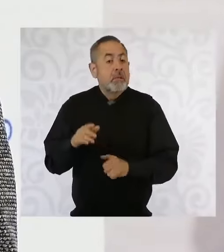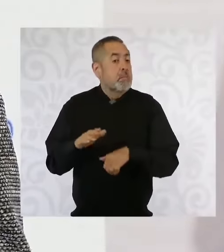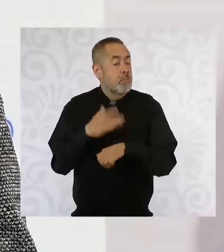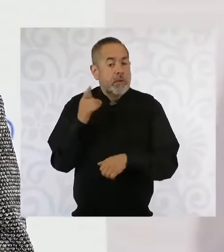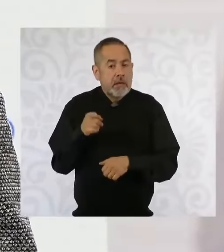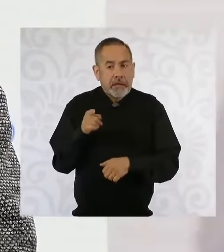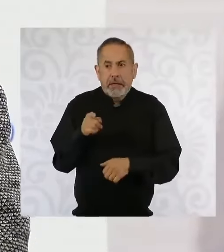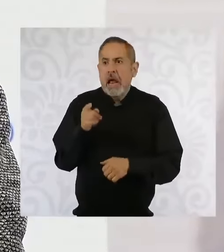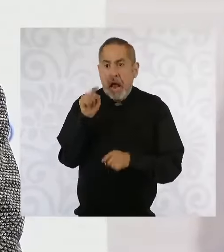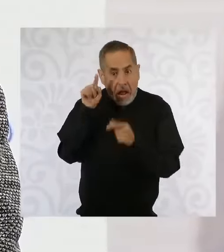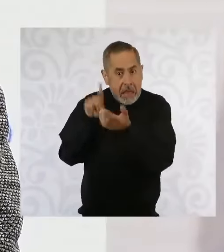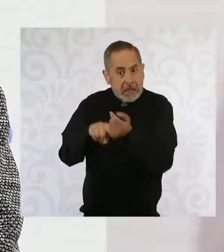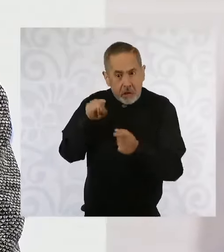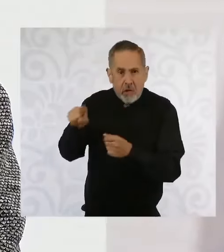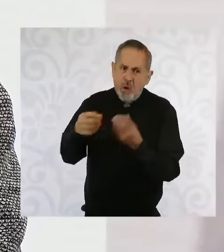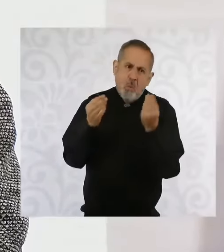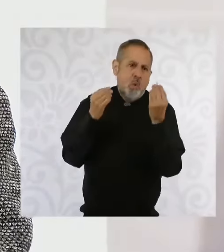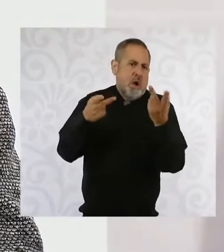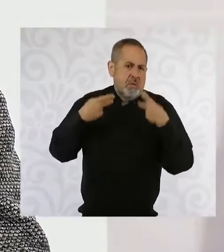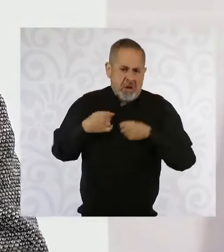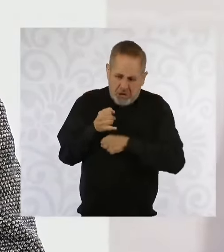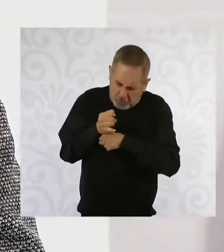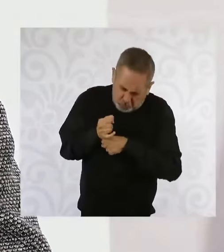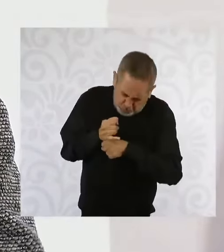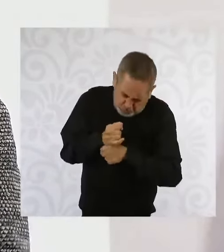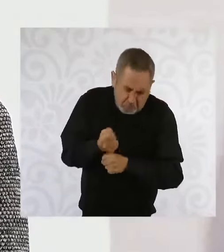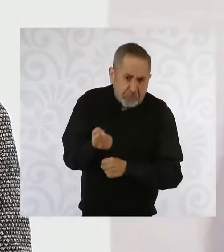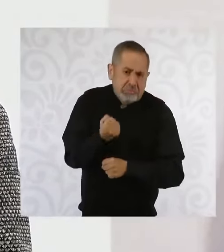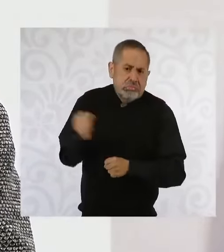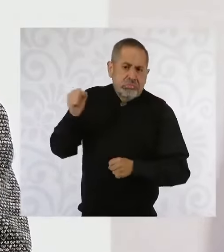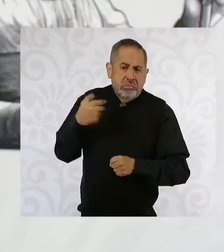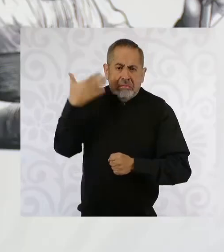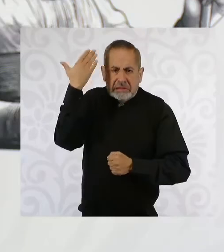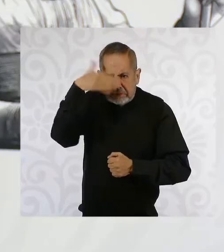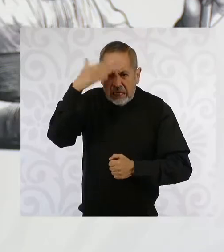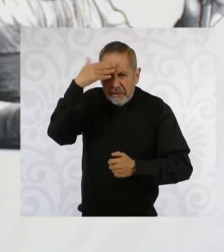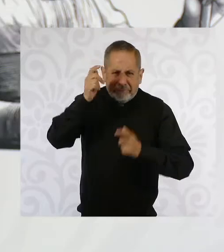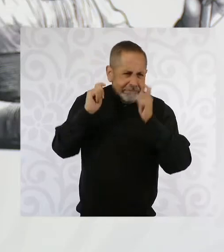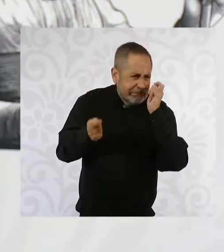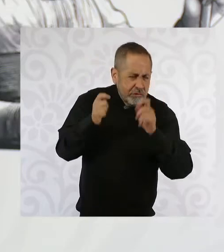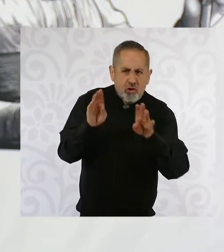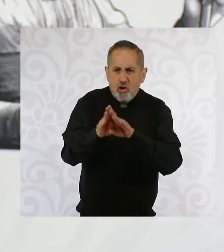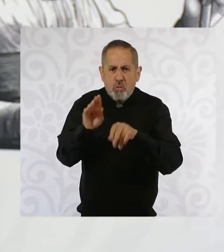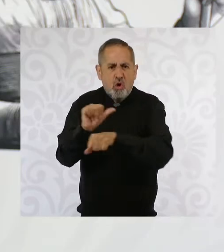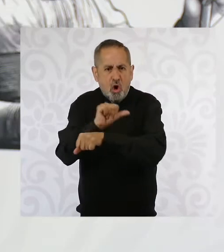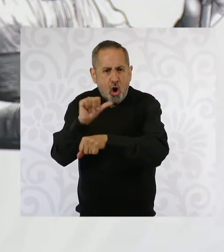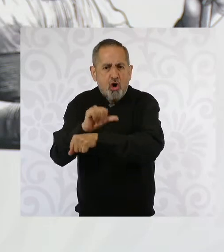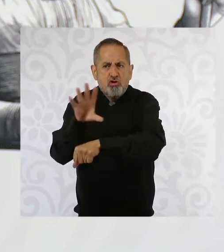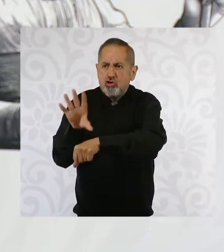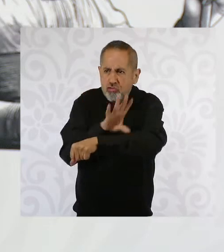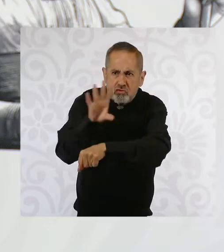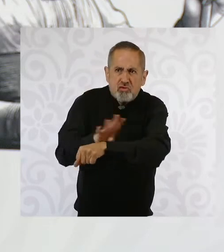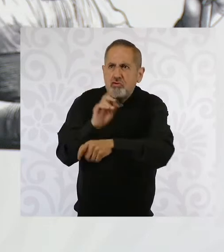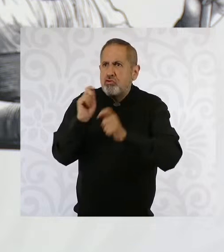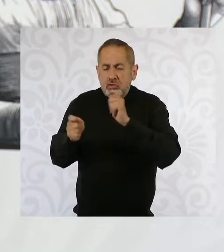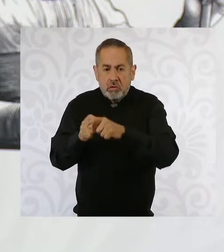investigadores que actualmente están trabajando sobre vehículos eléctricos y incluso estudiantes